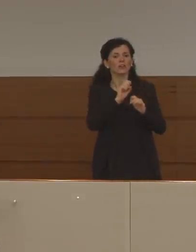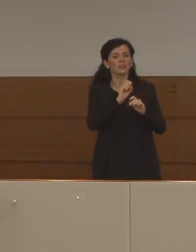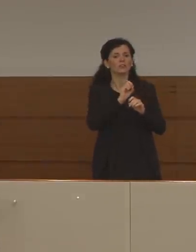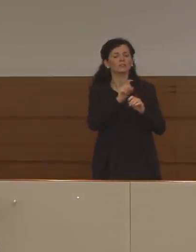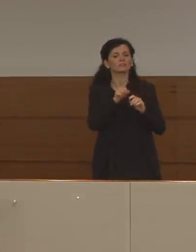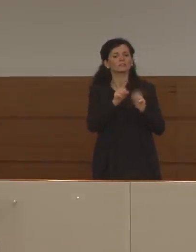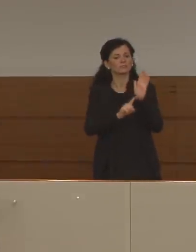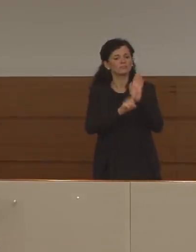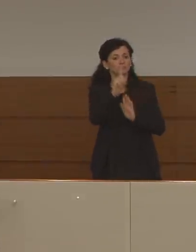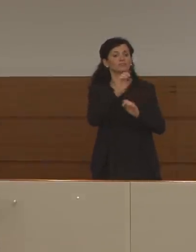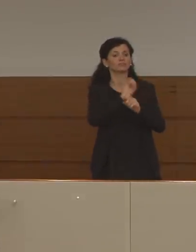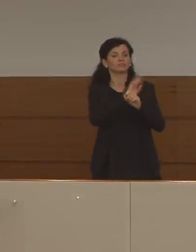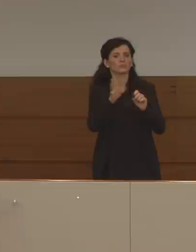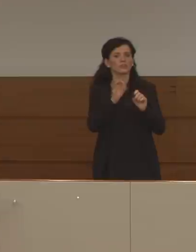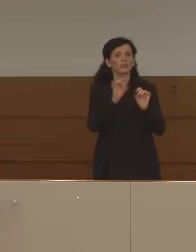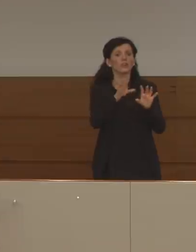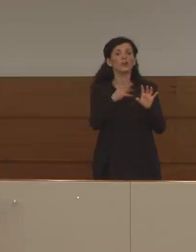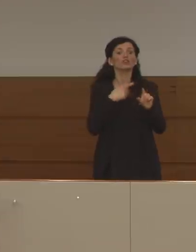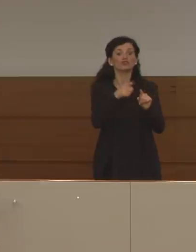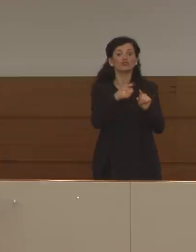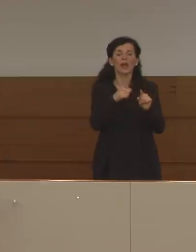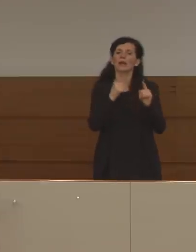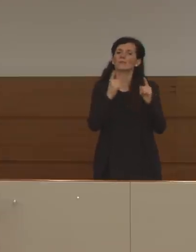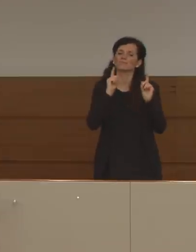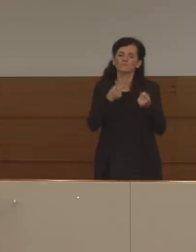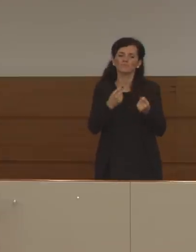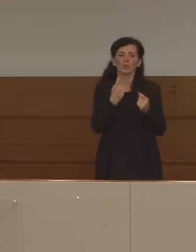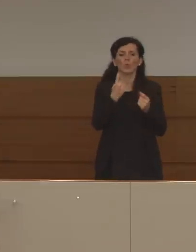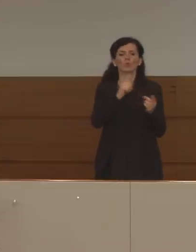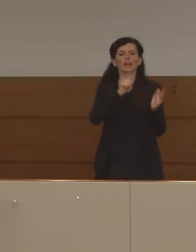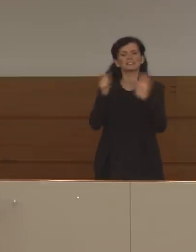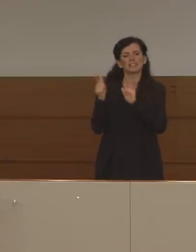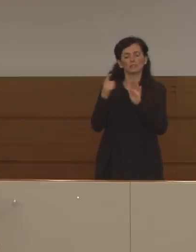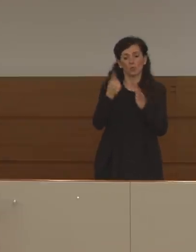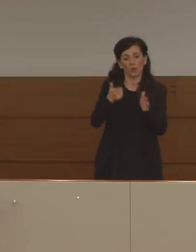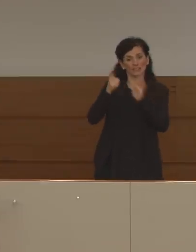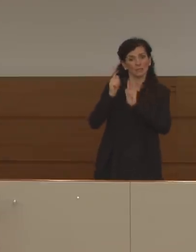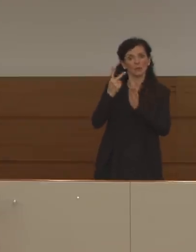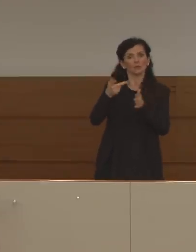una settimana o due settimane fa, perché c'è il periodo proprio della malattia.